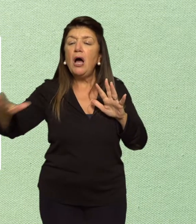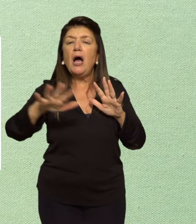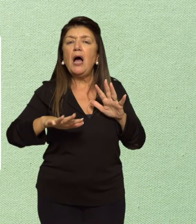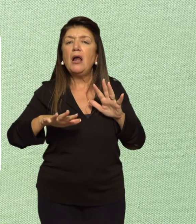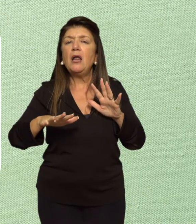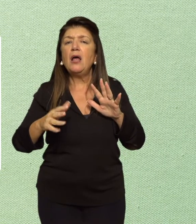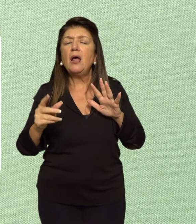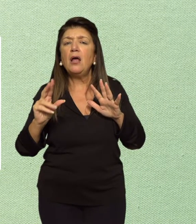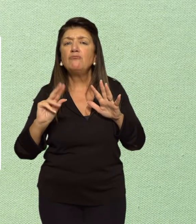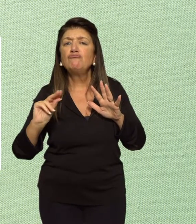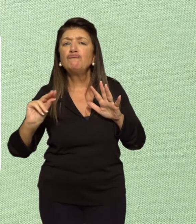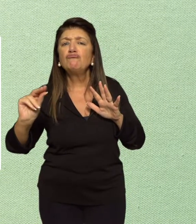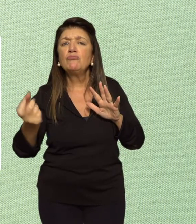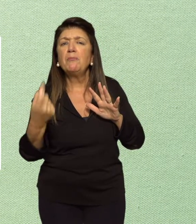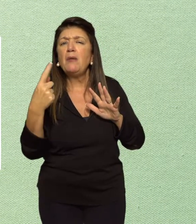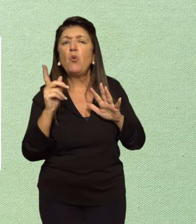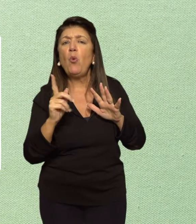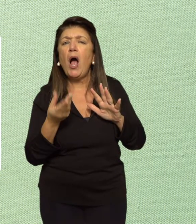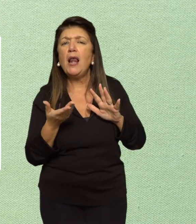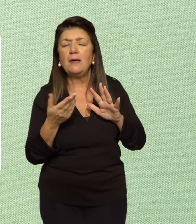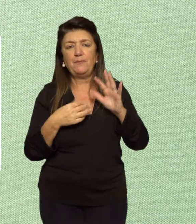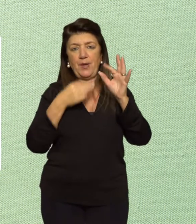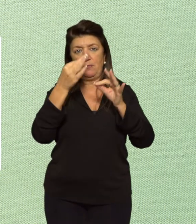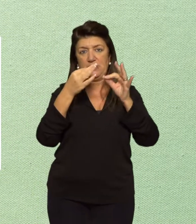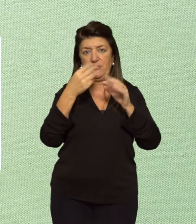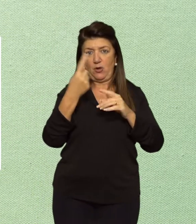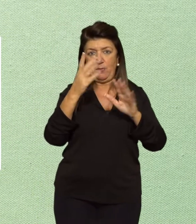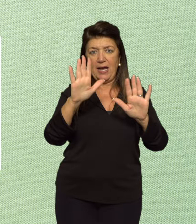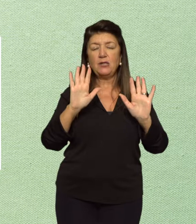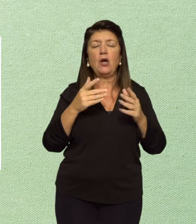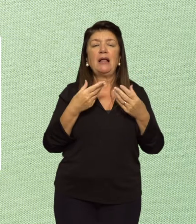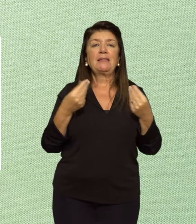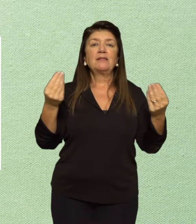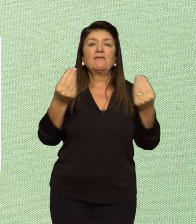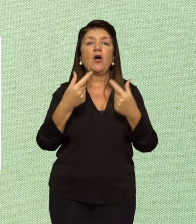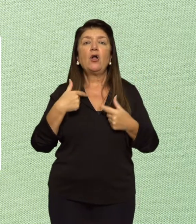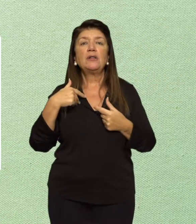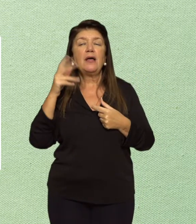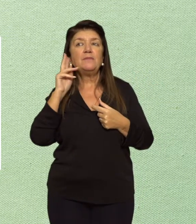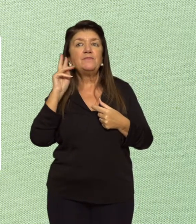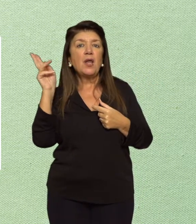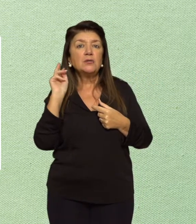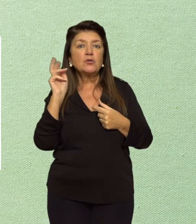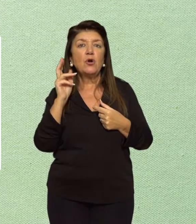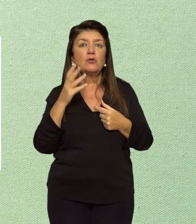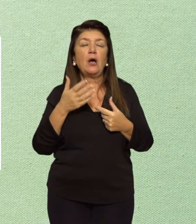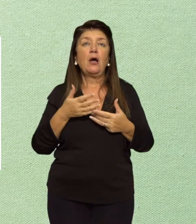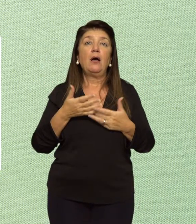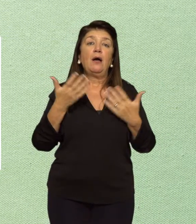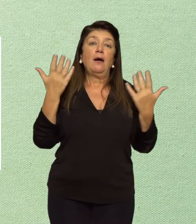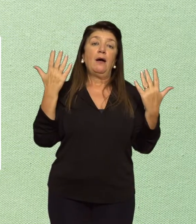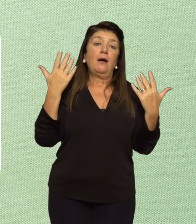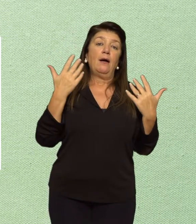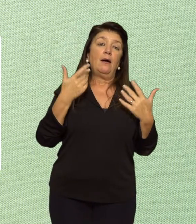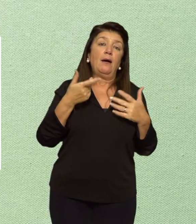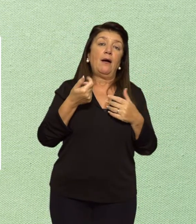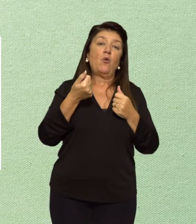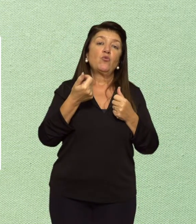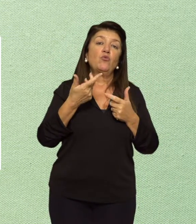spesso si sente dire che si esagerano un po' i numeri sulla violenza di genere, i